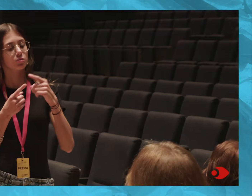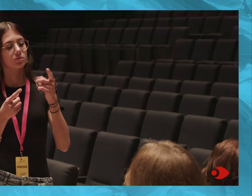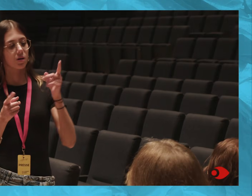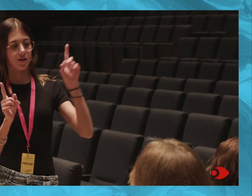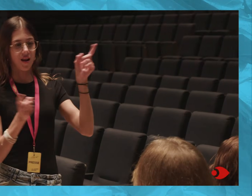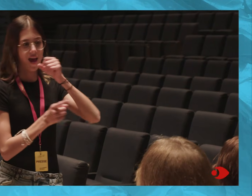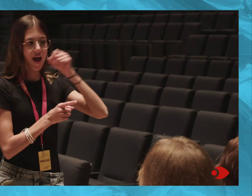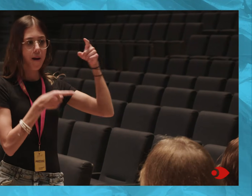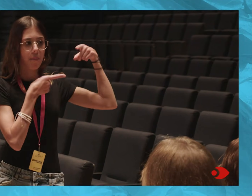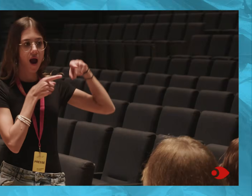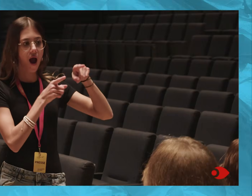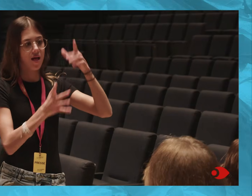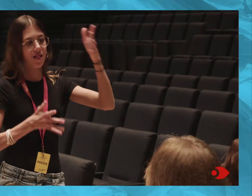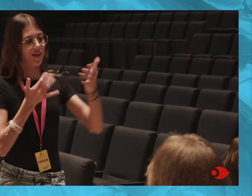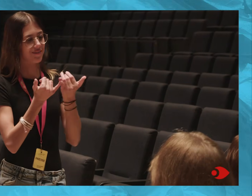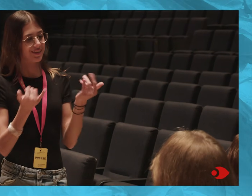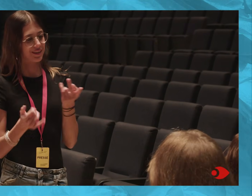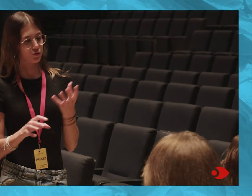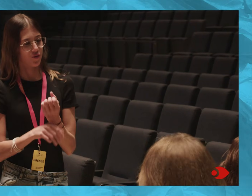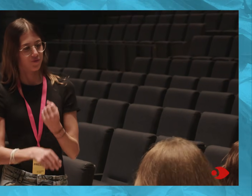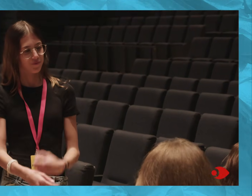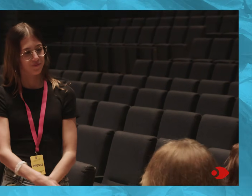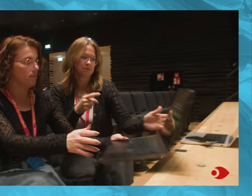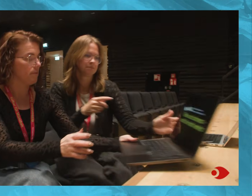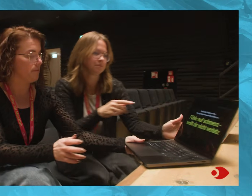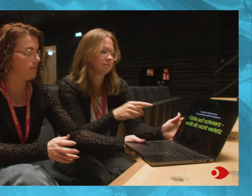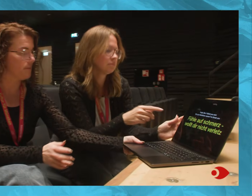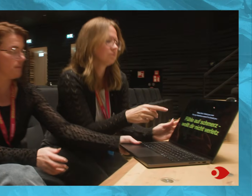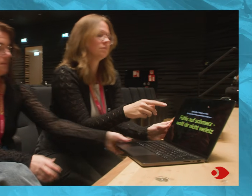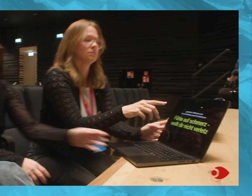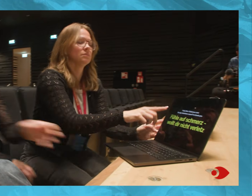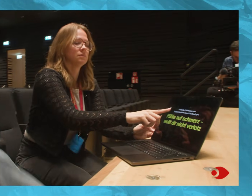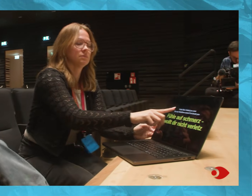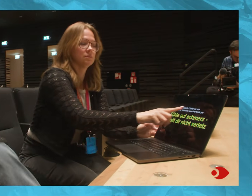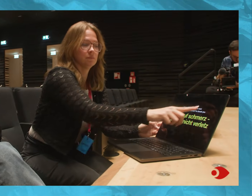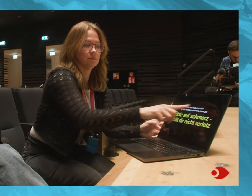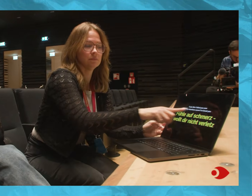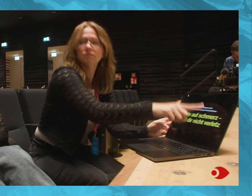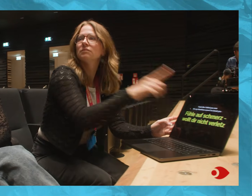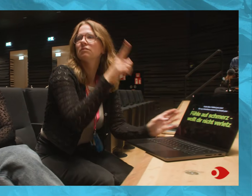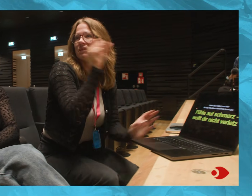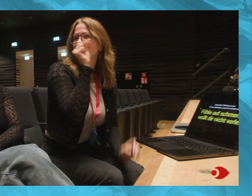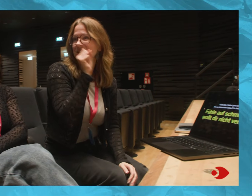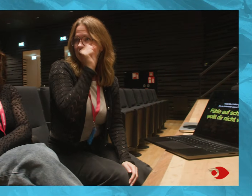Aber wie schafft ihr es dann, parallel zur Musik zu gebärden? Hier oben seht ihr den Liedtext.